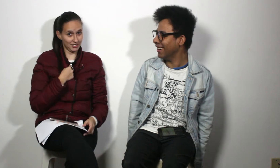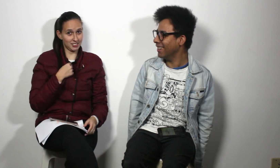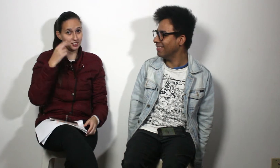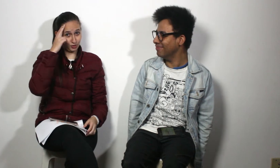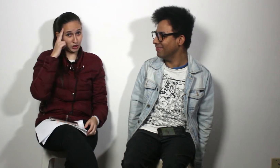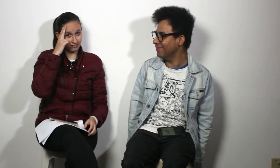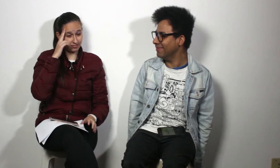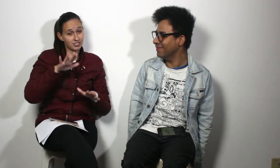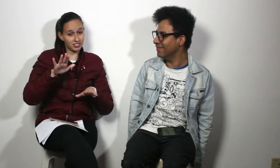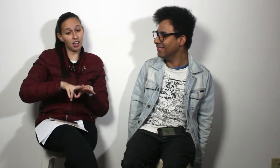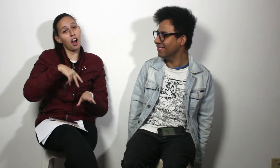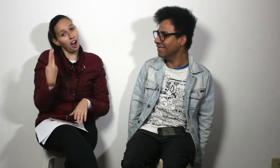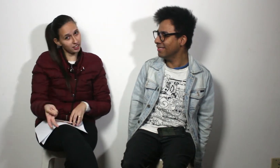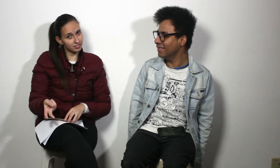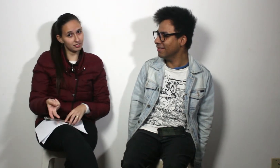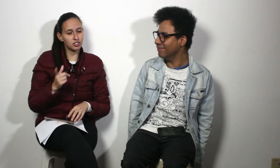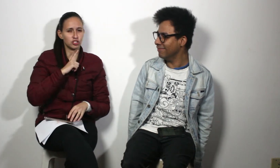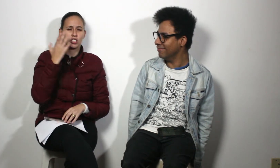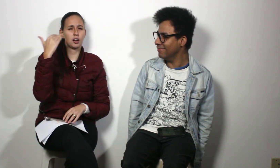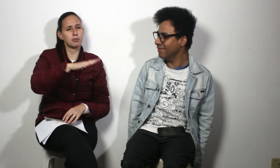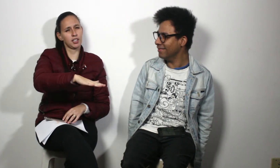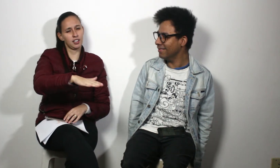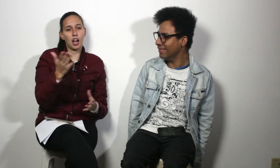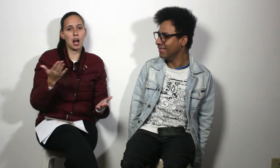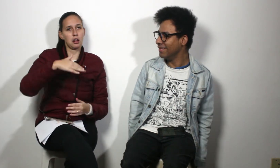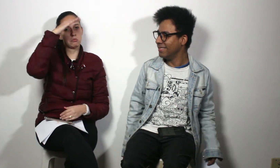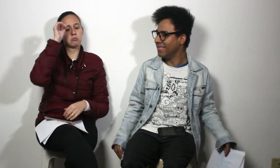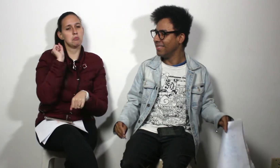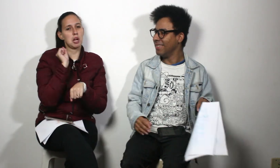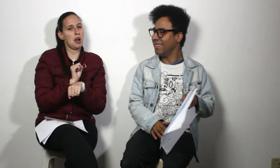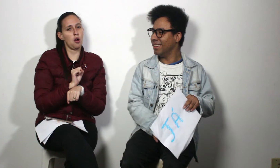Eu sonho ! alguns caiu! era criança ! Agora eu parou!